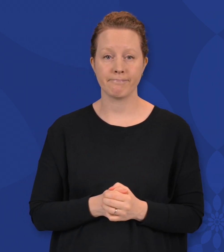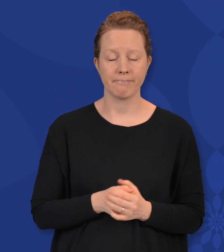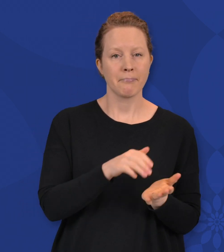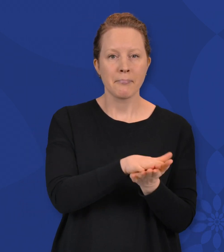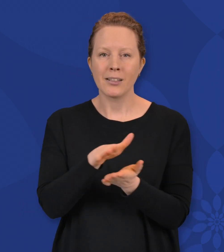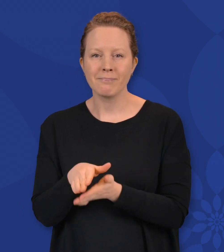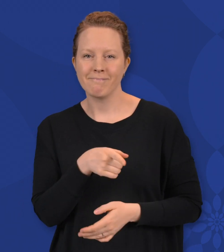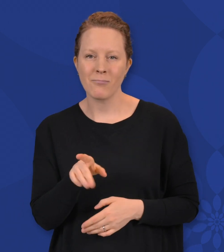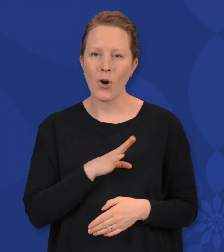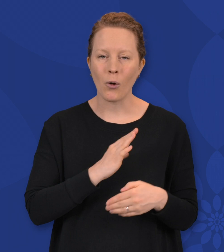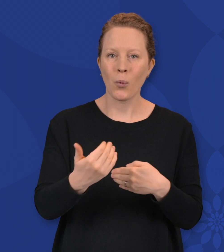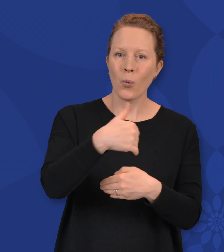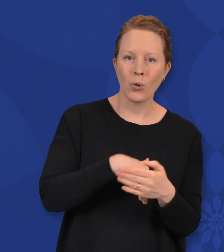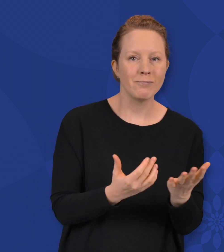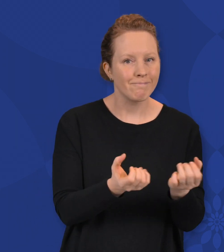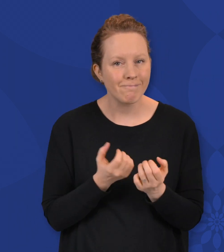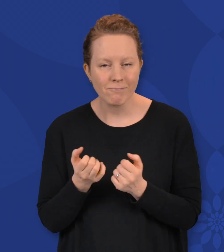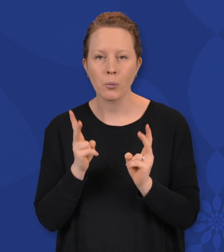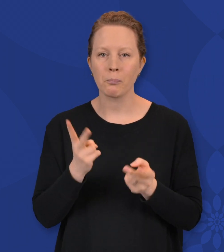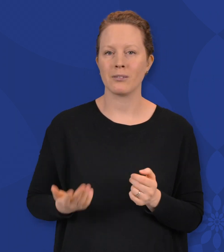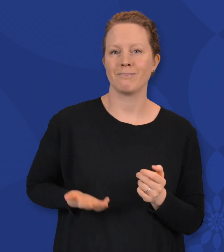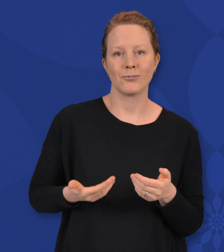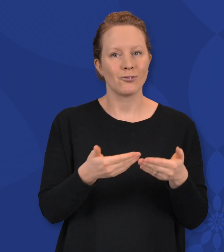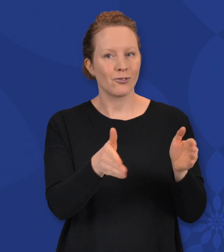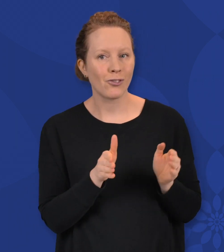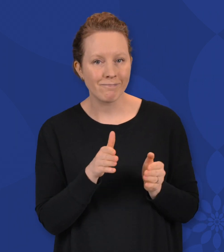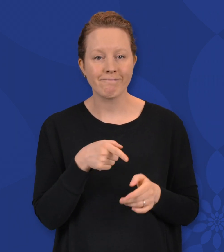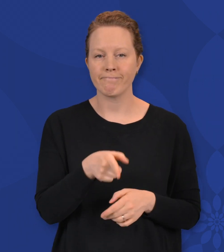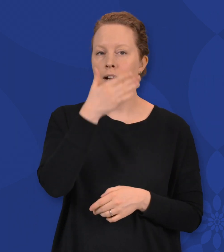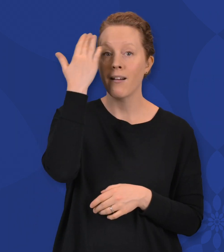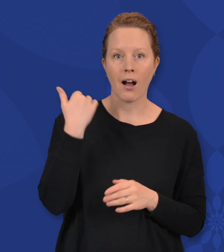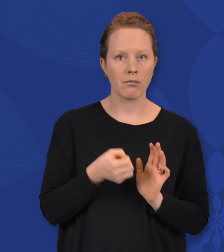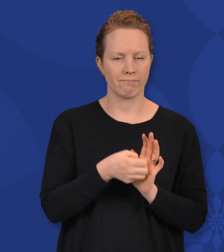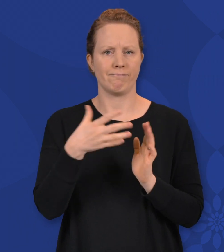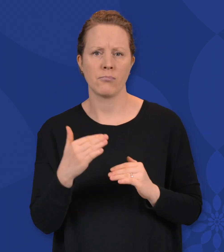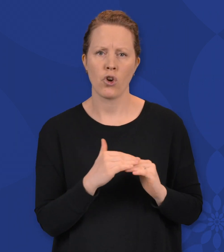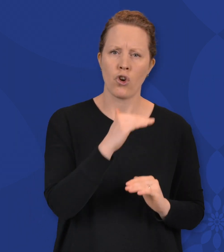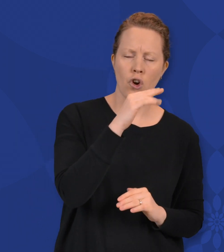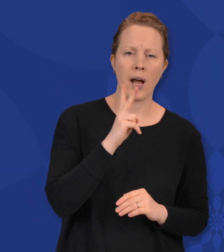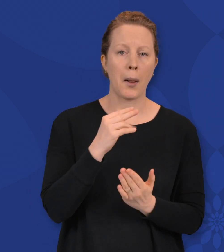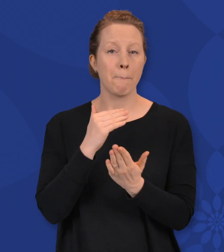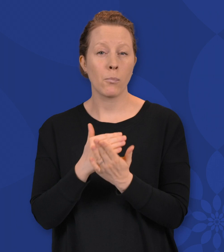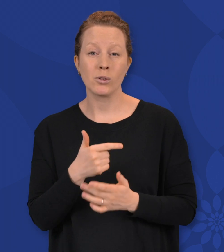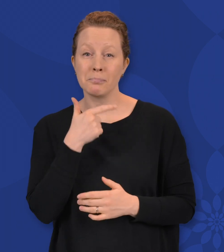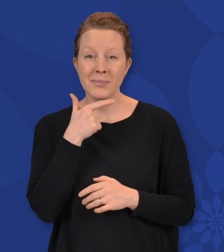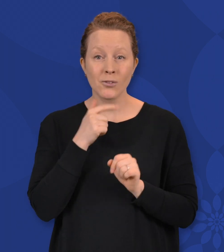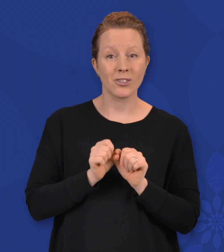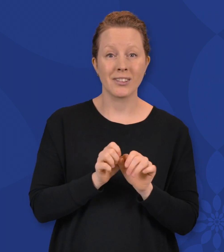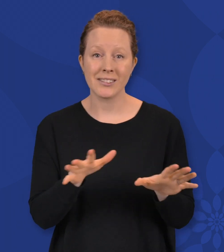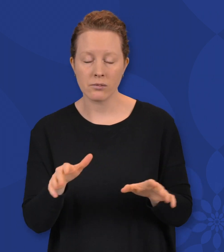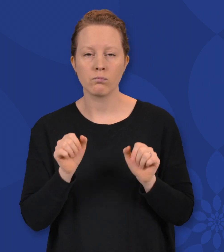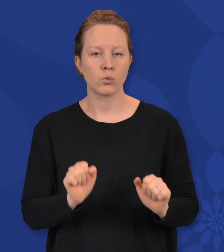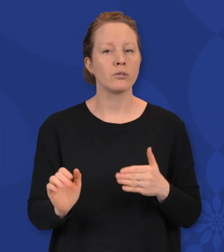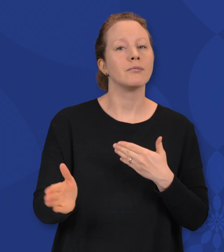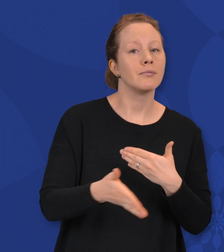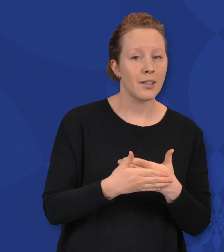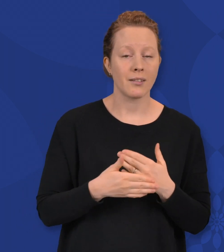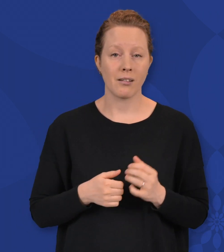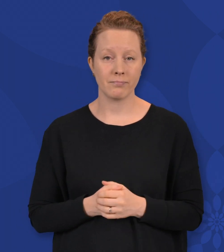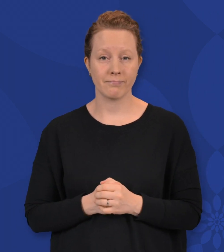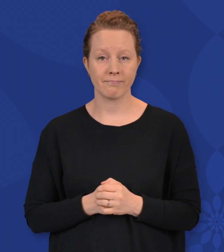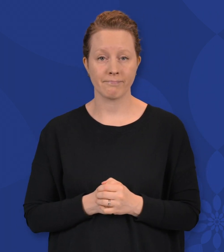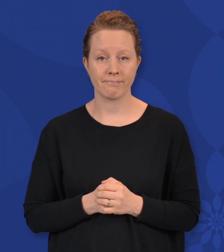stängning av sådana kund- och besökarutrymmen som innebär hög eller måttlig smittorisk samt -